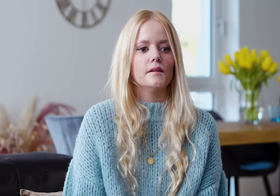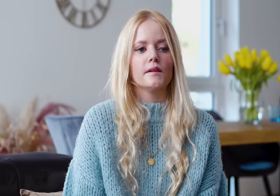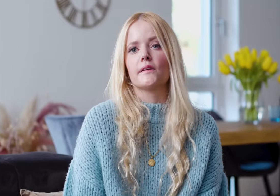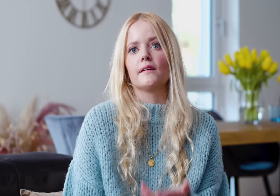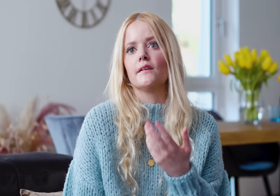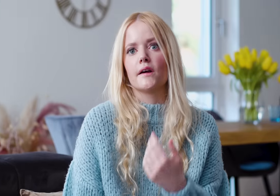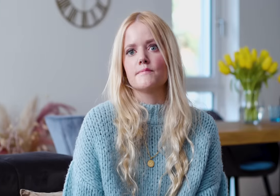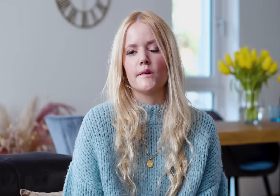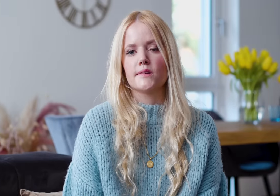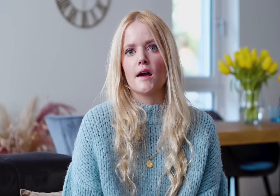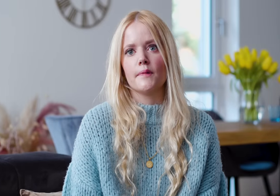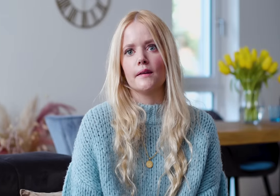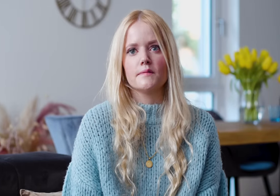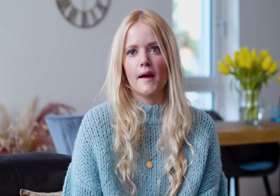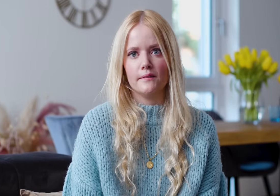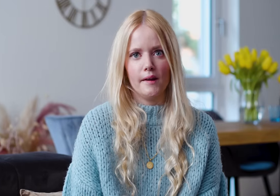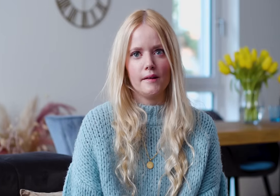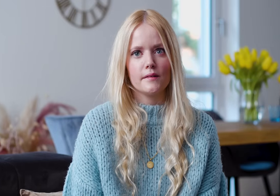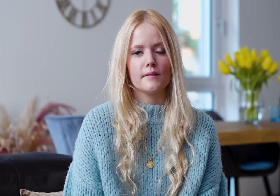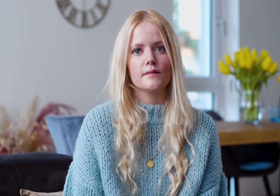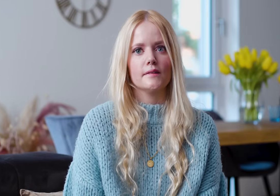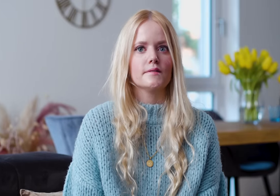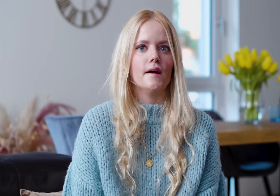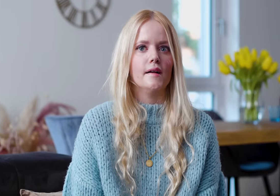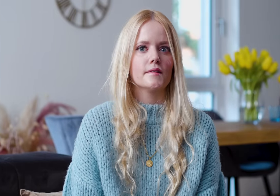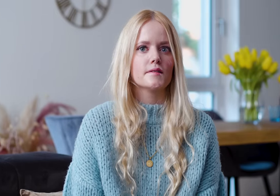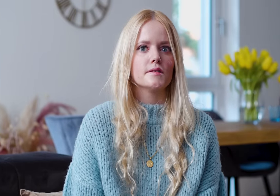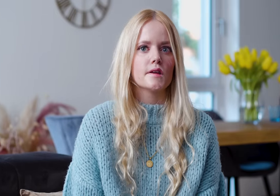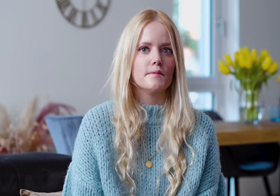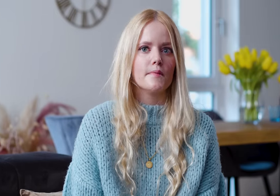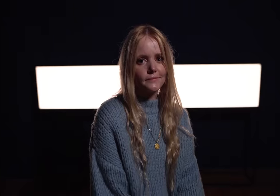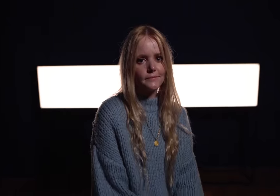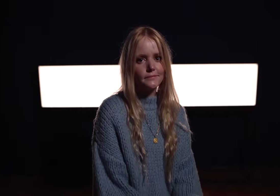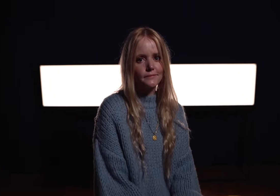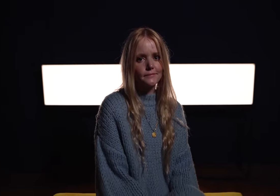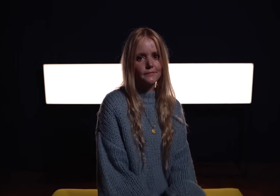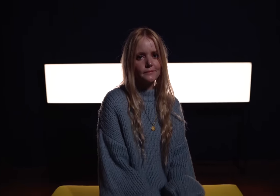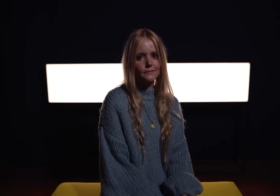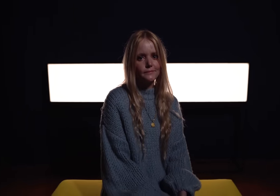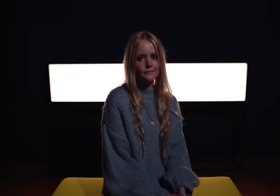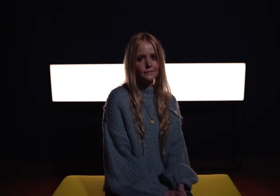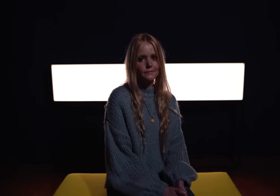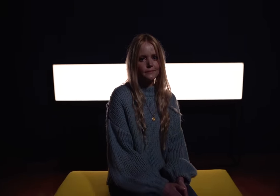Ich hock dann einfach immer nur da, bin in meiner Welt. Das war halt schlimm. (Traurige Musik)